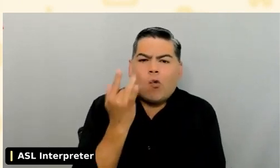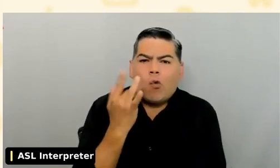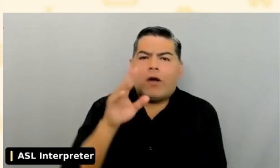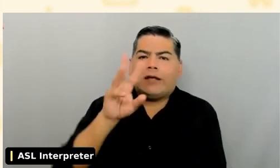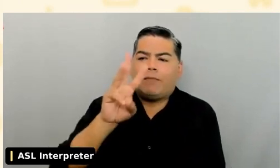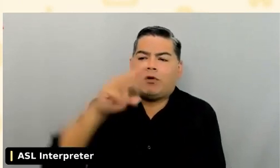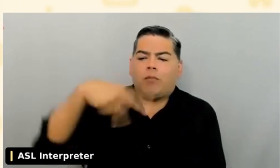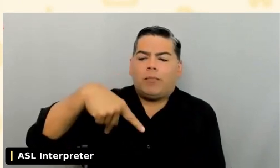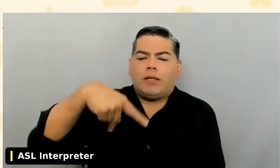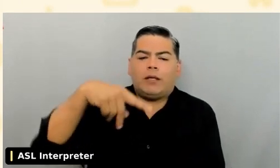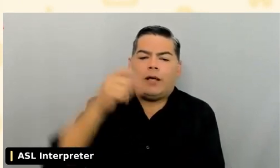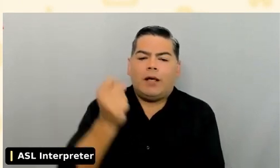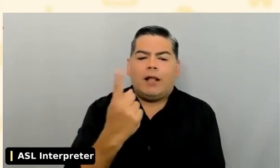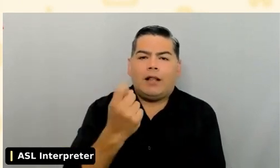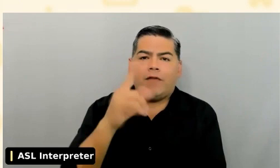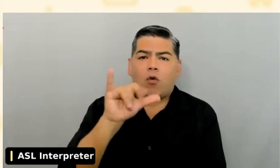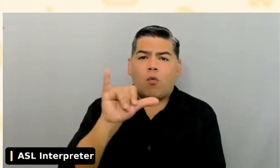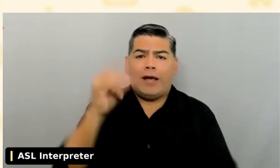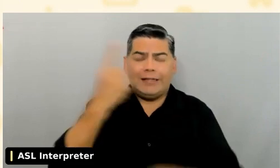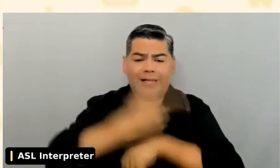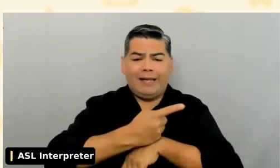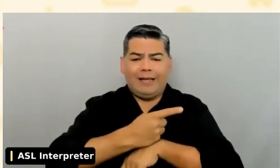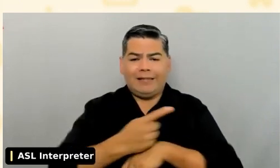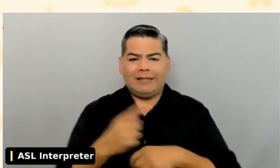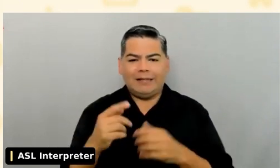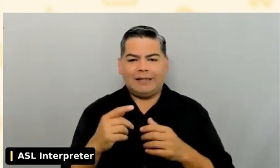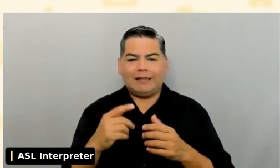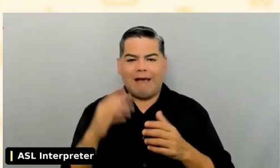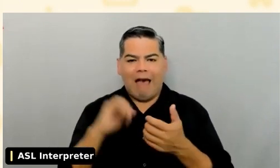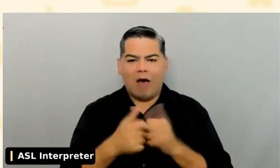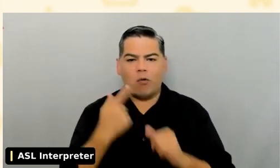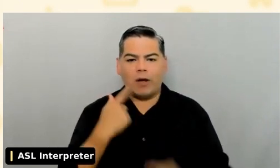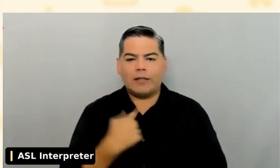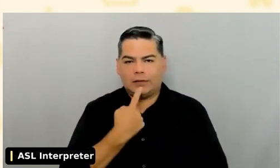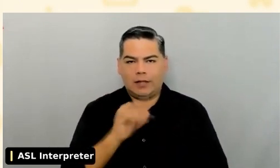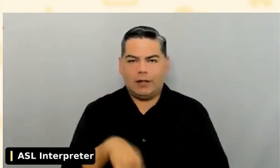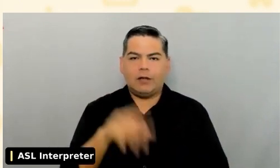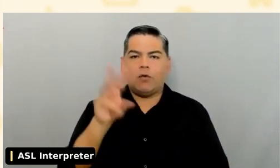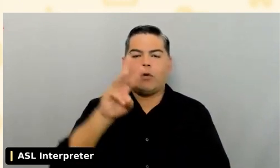#WPA11YDay es como, ¿cómo lo pronuncio? ¿Día de la Accesibilidad de WordPress?